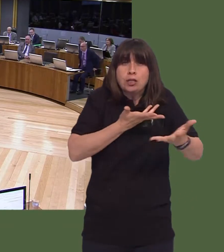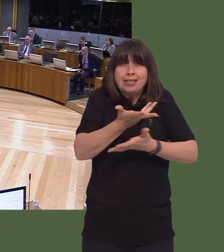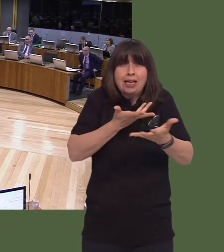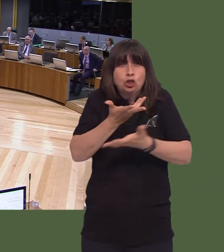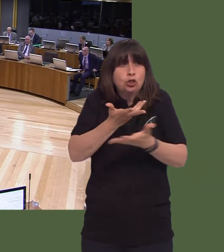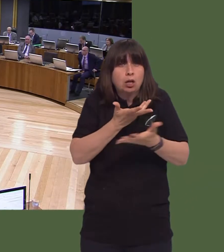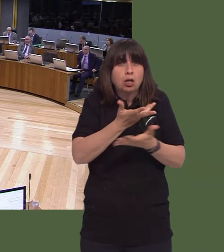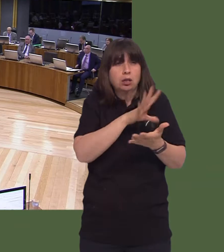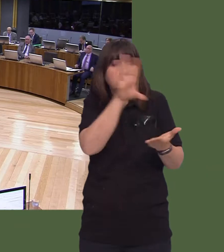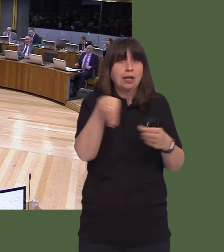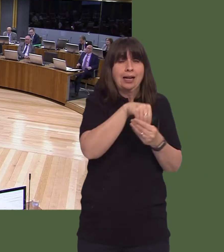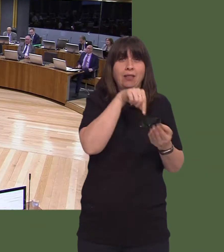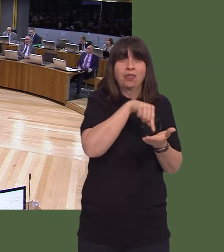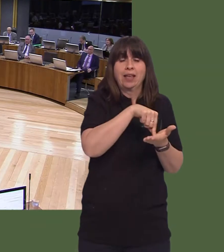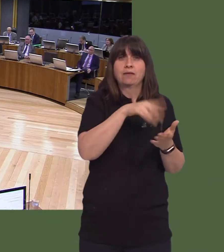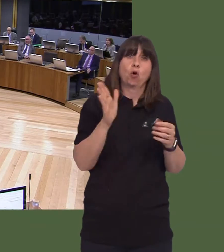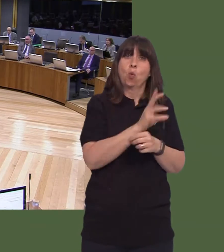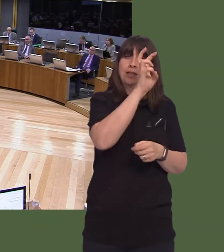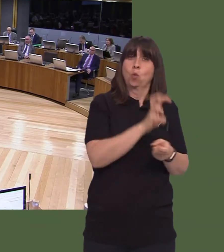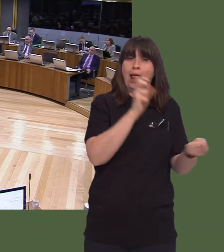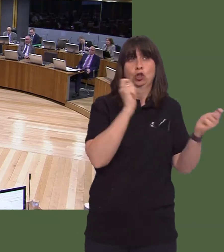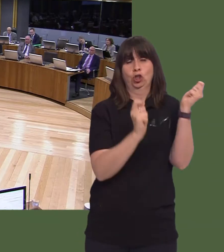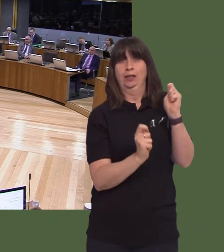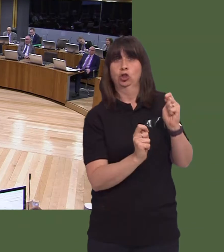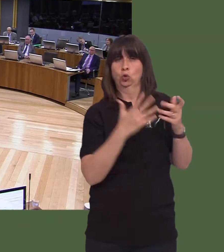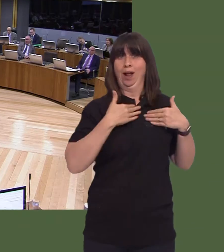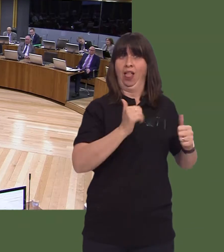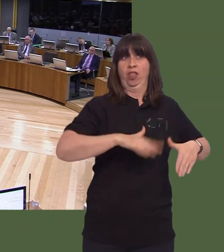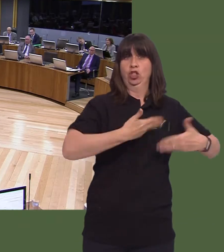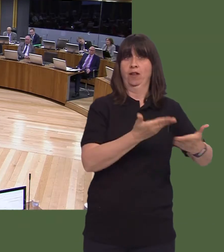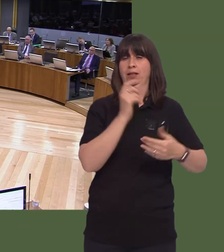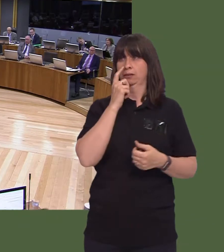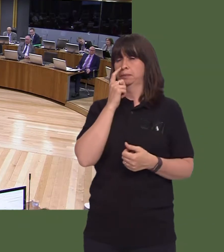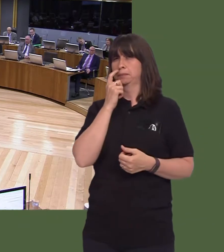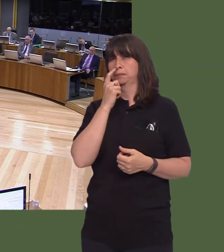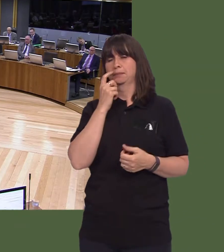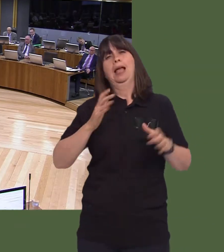Mae'n bwysig ei fod e'n agored ac mae'n bwysig bod pobl yn cael y cyfle, wrth gwrs, i fynegi